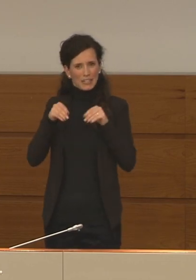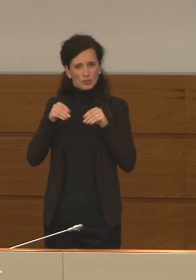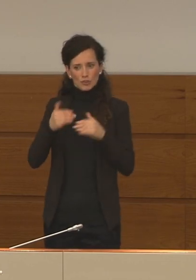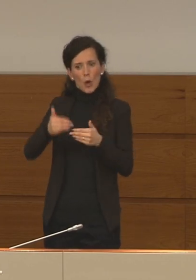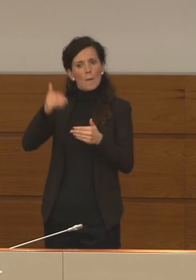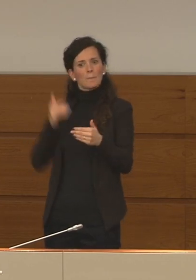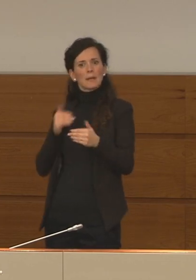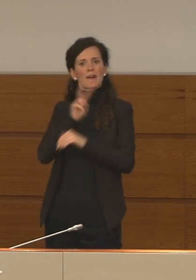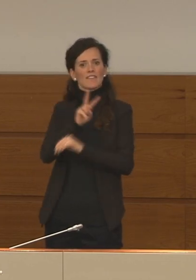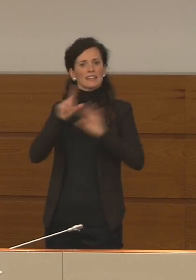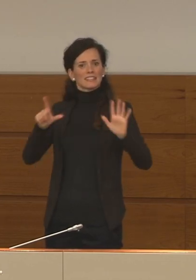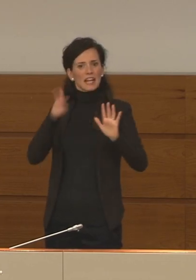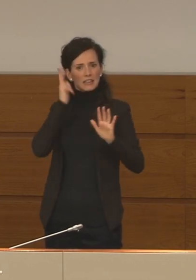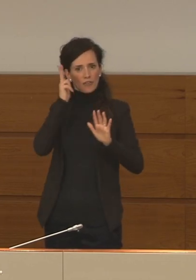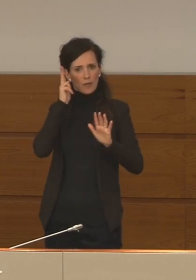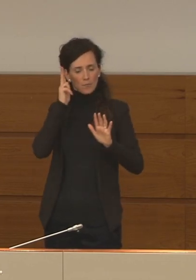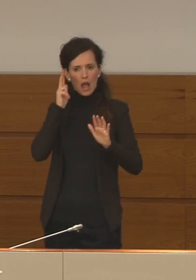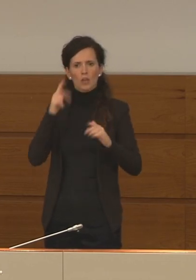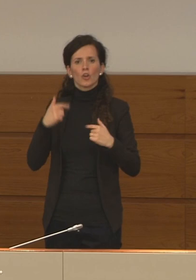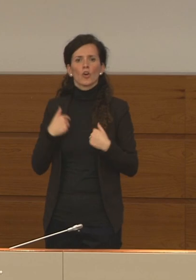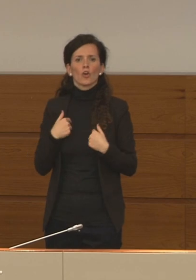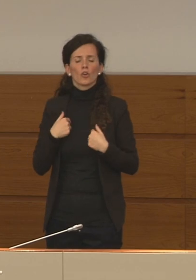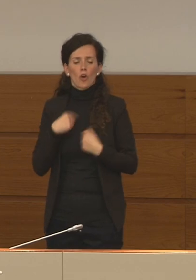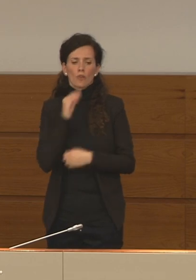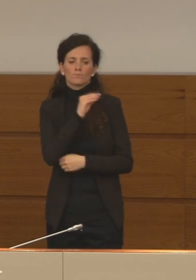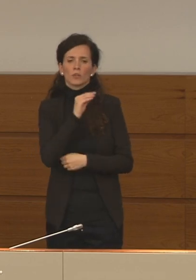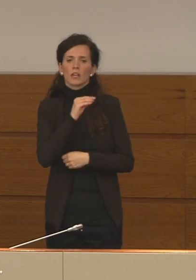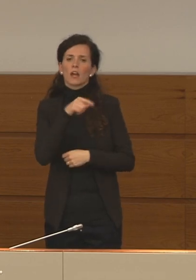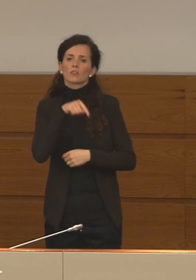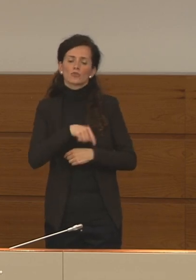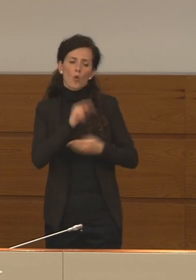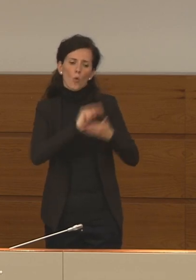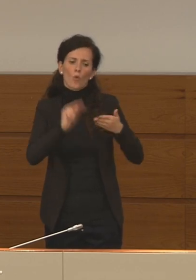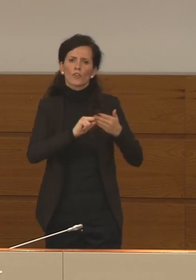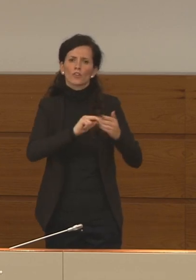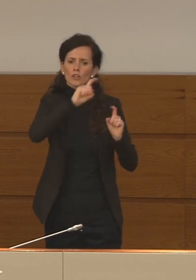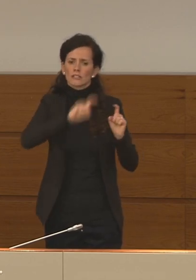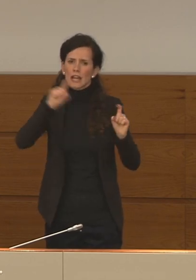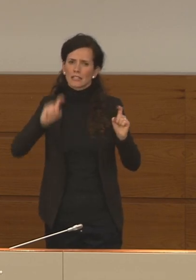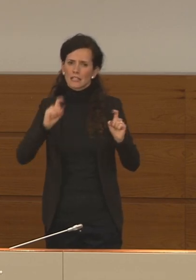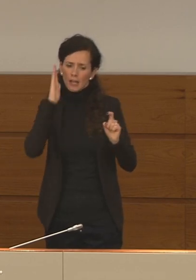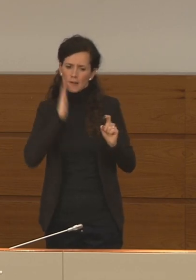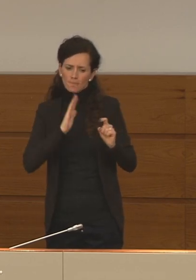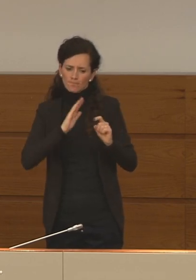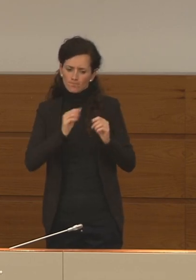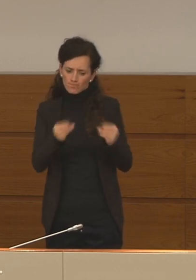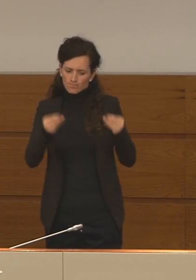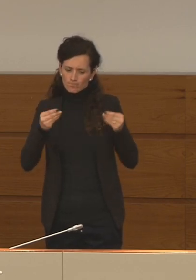io mi sono fatto fare una tabella gentilmente qui dall'ufficio statistica il valore medio era al 50% rispetto ai ricoverati.